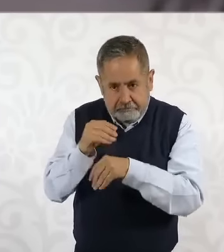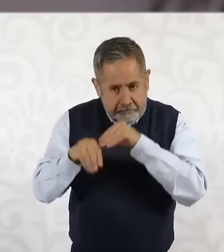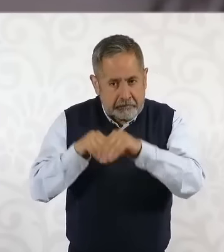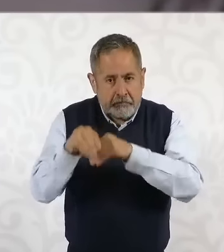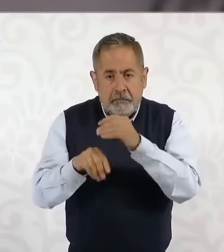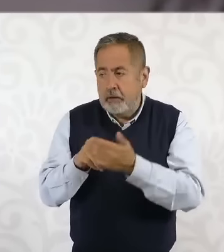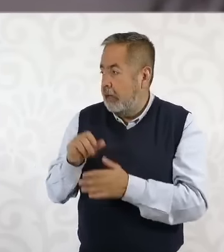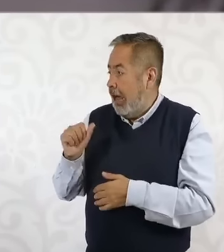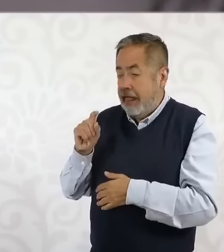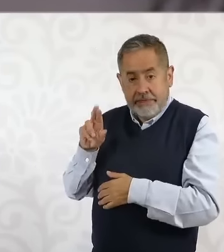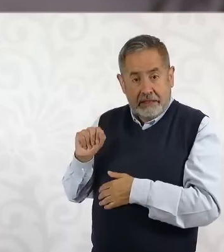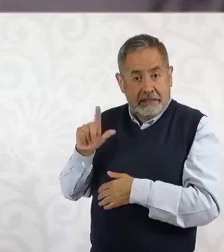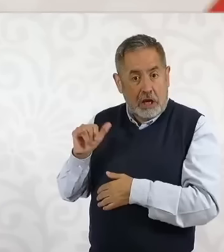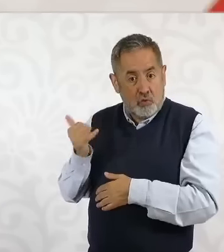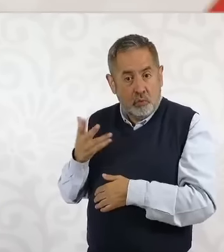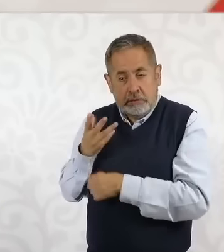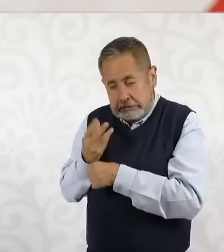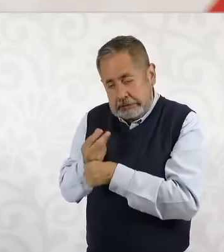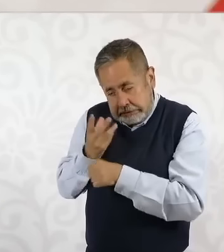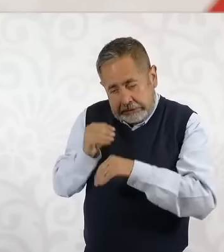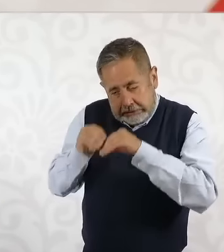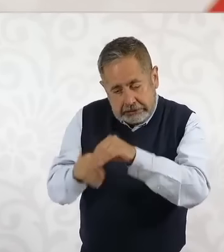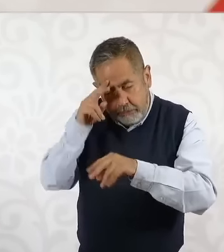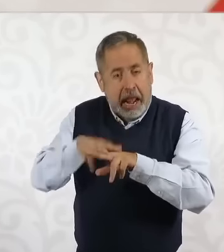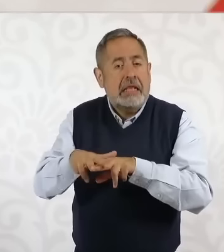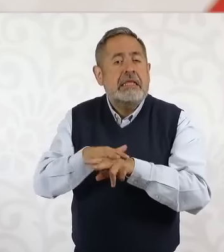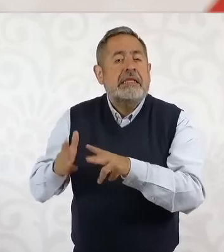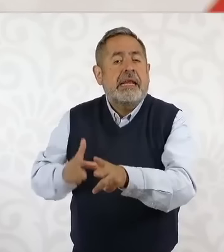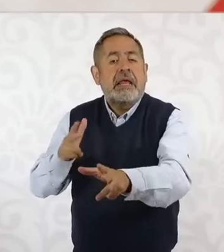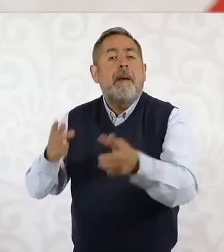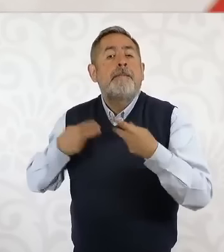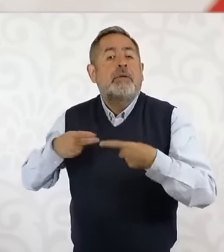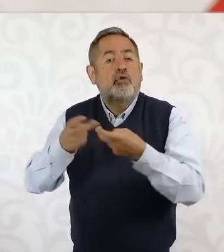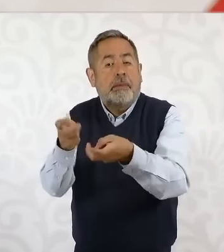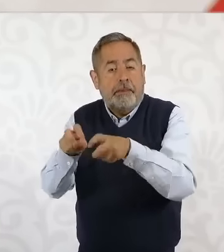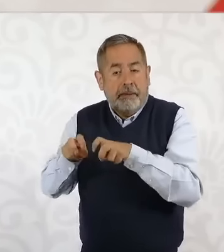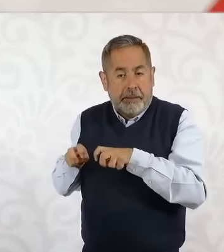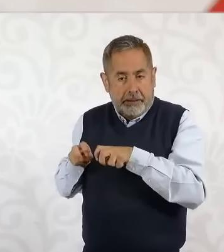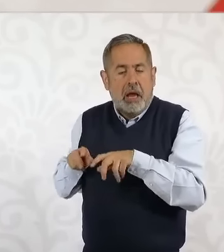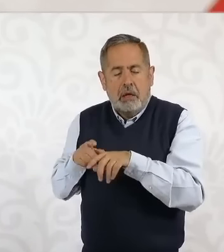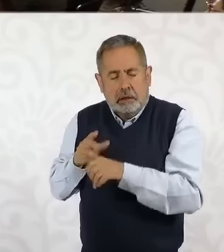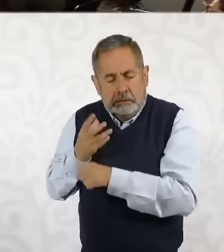Andrés Layu con el corredor interoceánico, con el tren y ya las vamos a informar pronto. Por último,